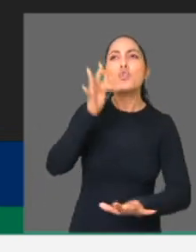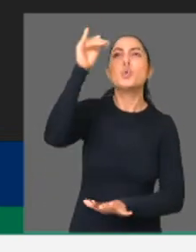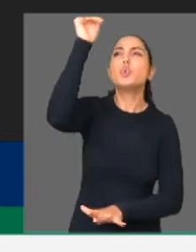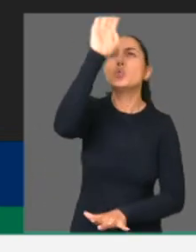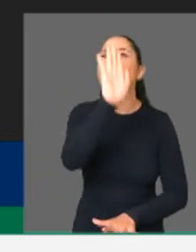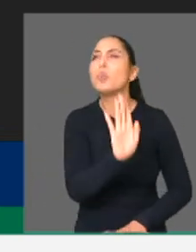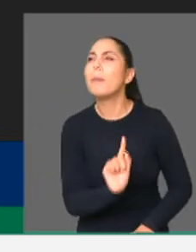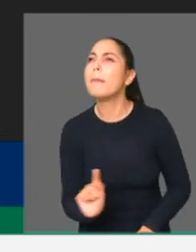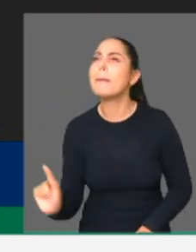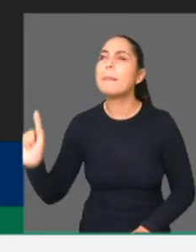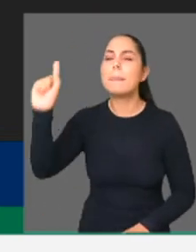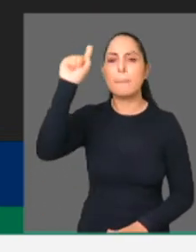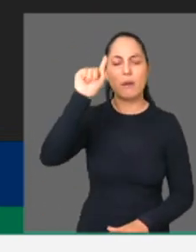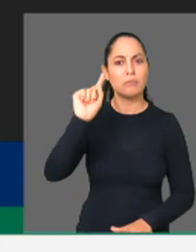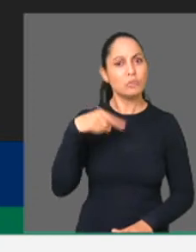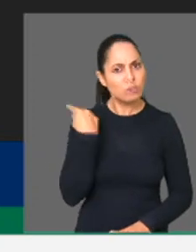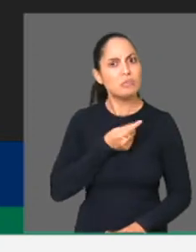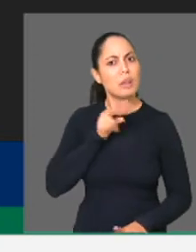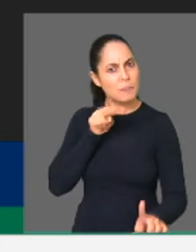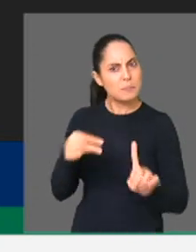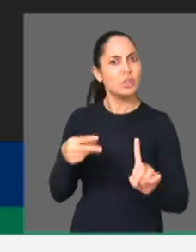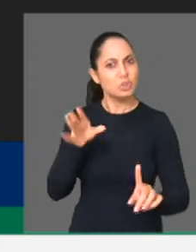AS REGIÕES. OBRIGADO. -- [PRESIDENTE]: ORIENTAÇÃO DE BANCADA COMO